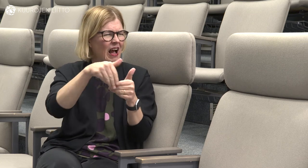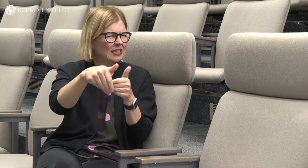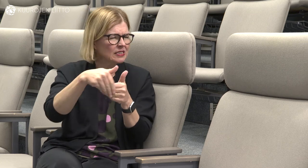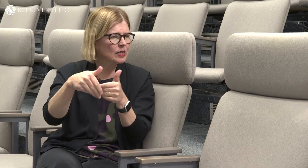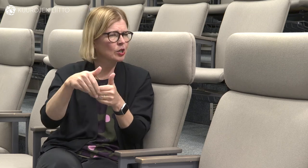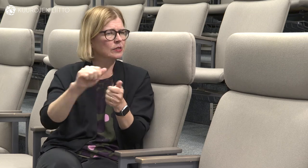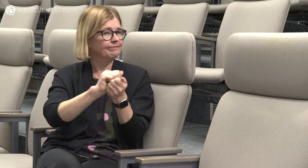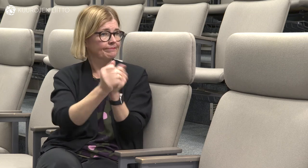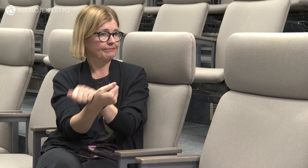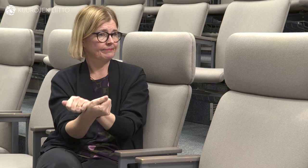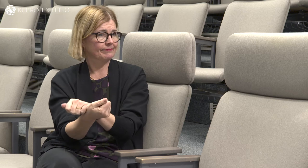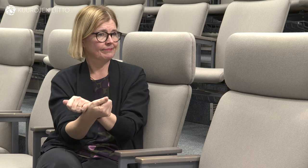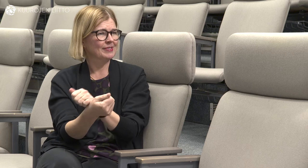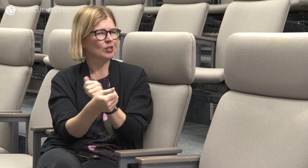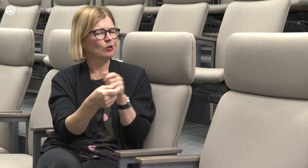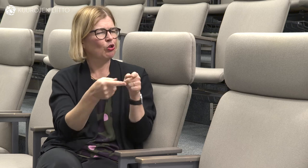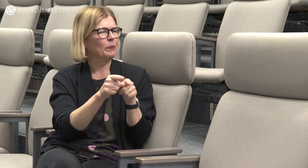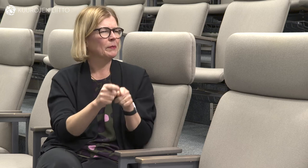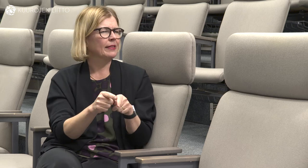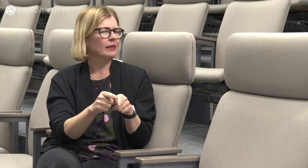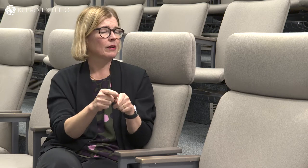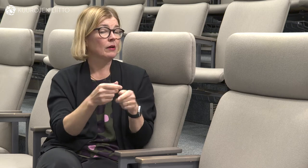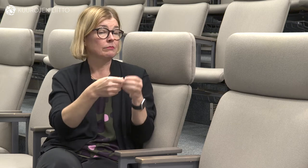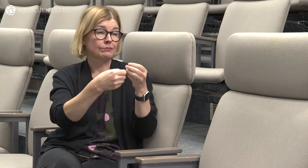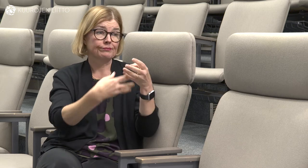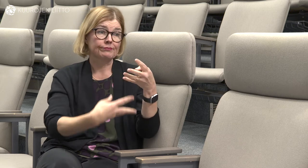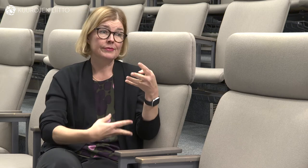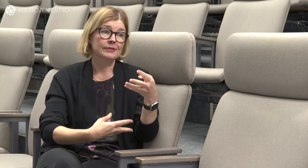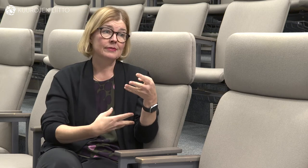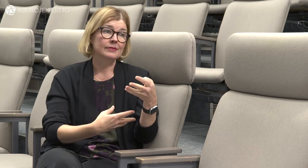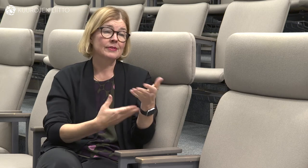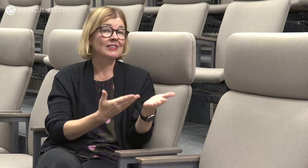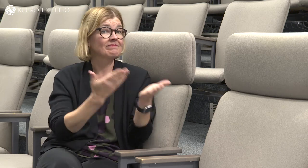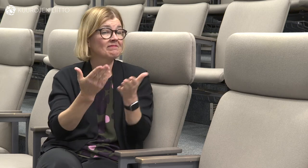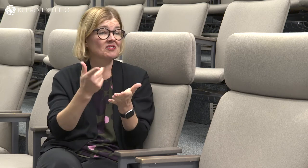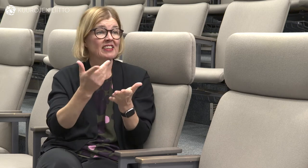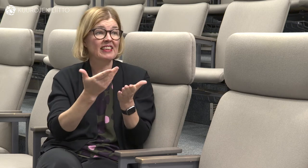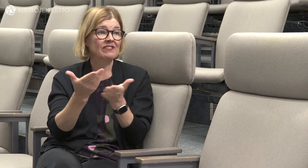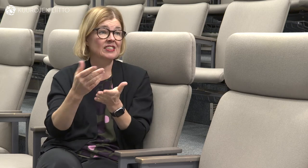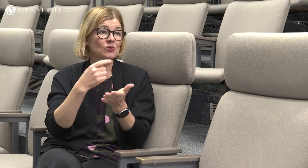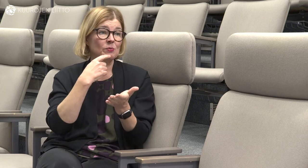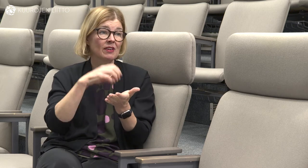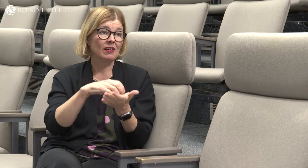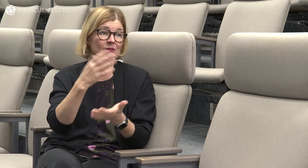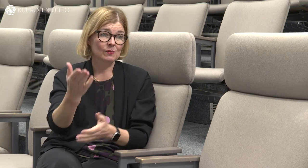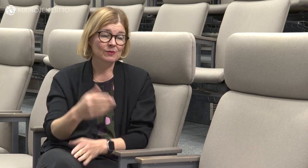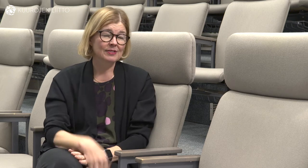ja asenteisiin, joita ilmenee erilaisissa palveluissa. Terveisien lista hallitukselle on siis melko pitkä.